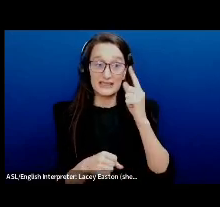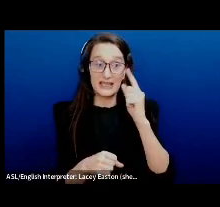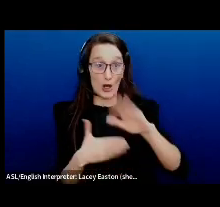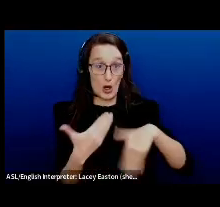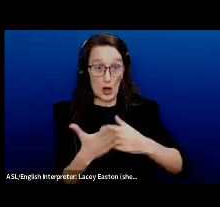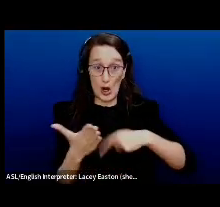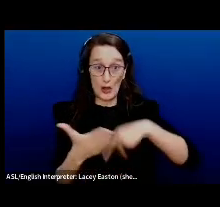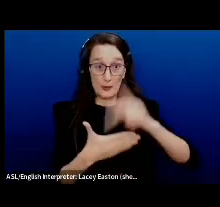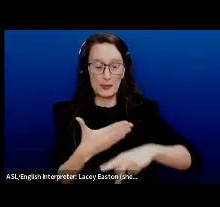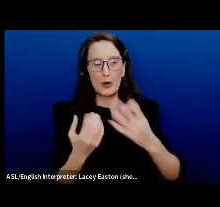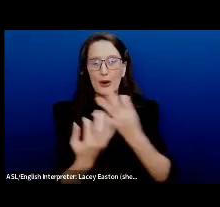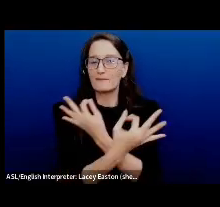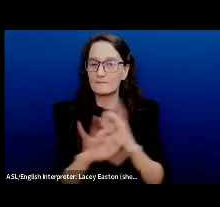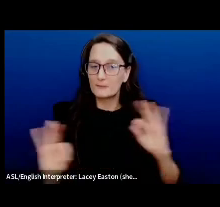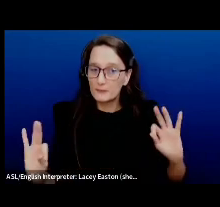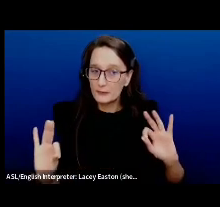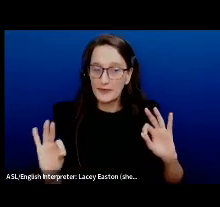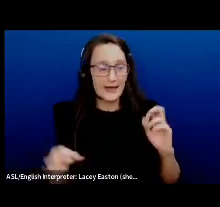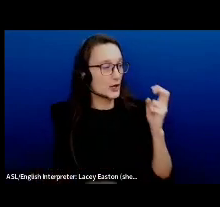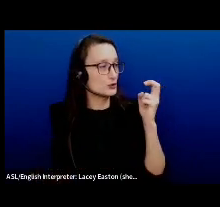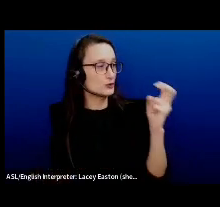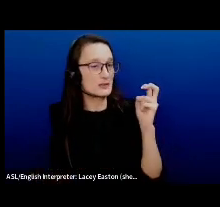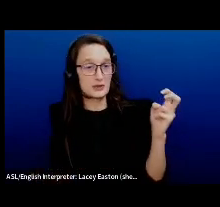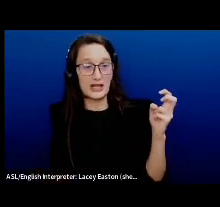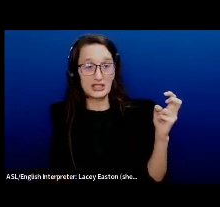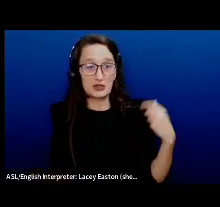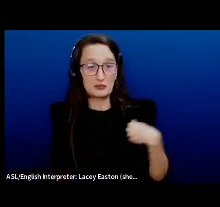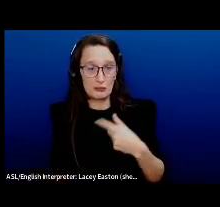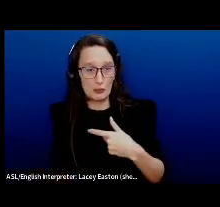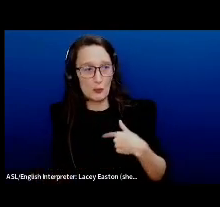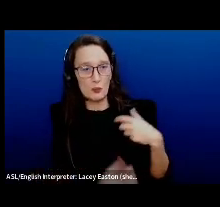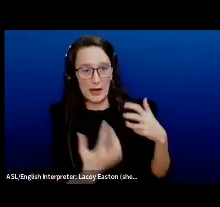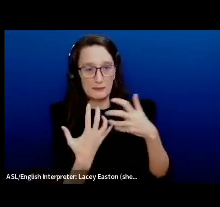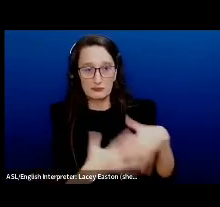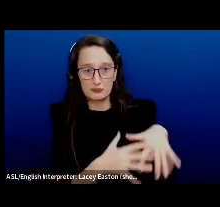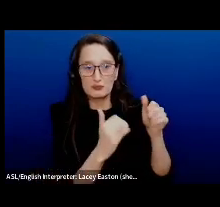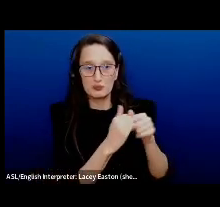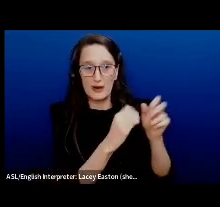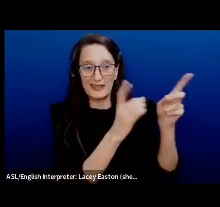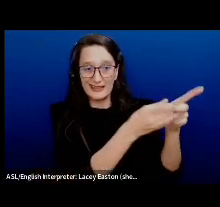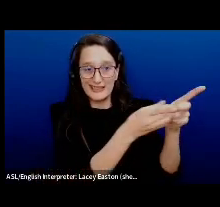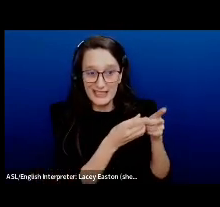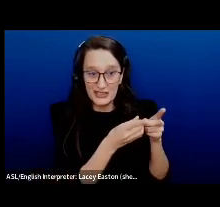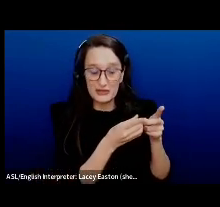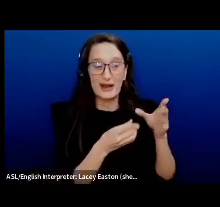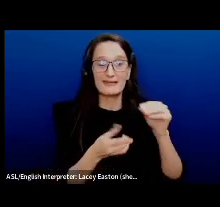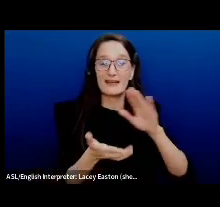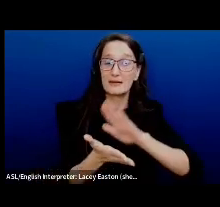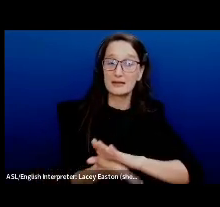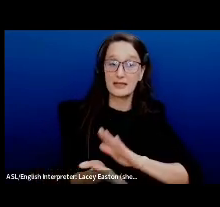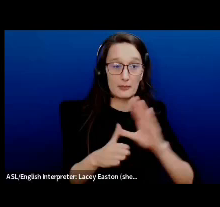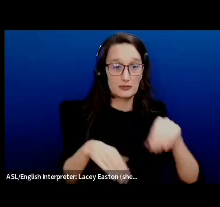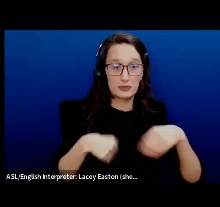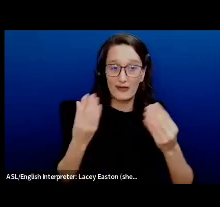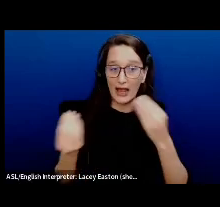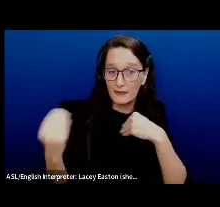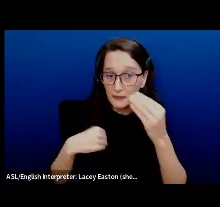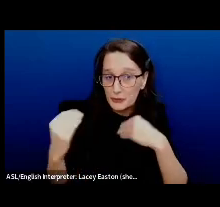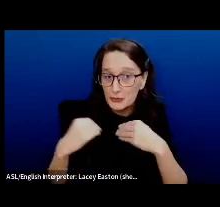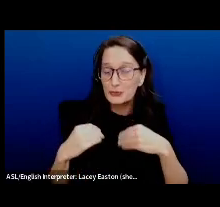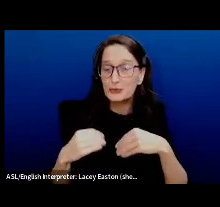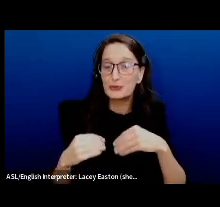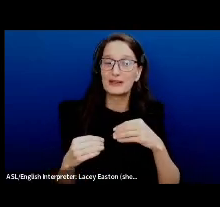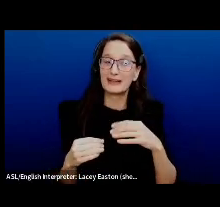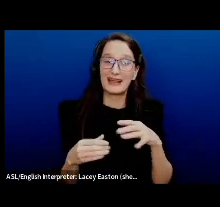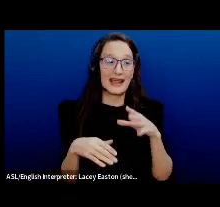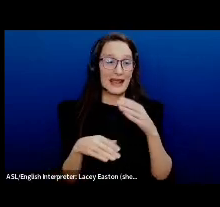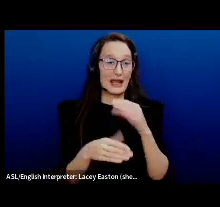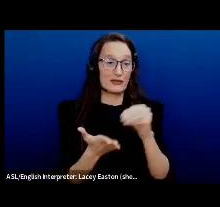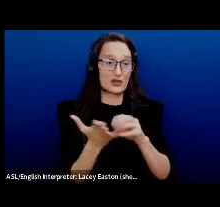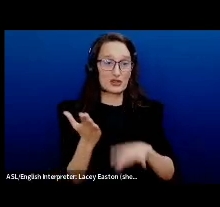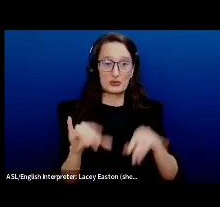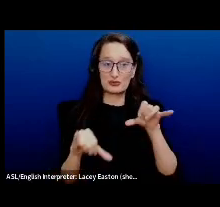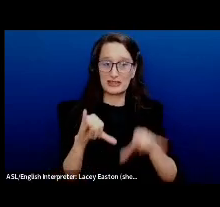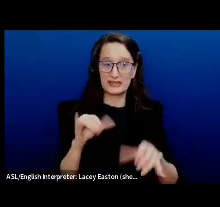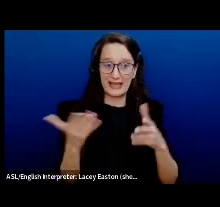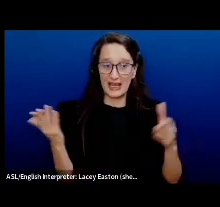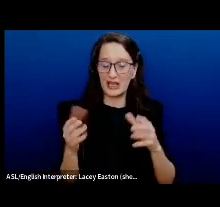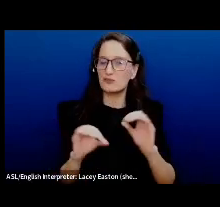el transporte con los distritos y el campus. Tienen comida. Se alojan aquí gratis.